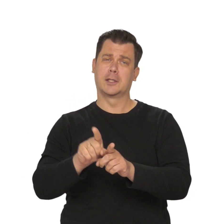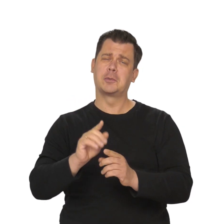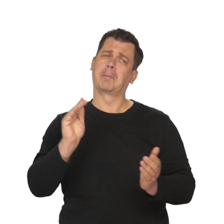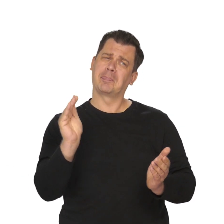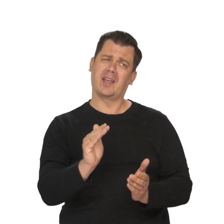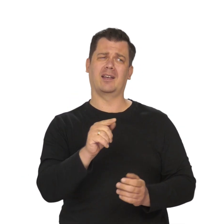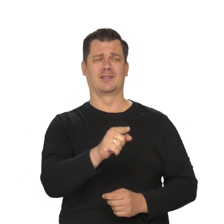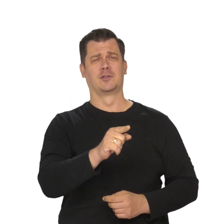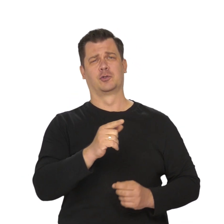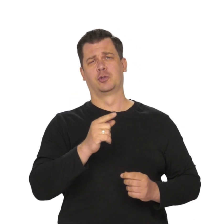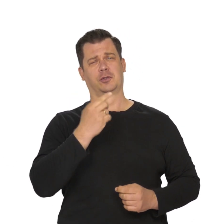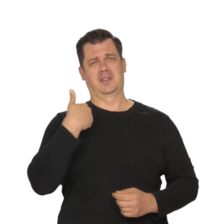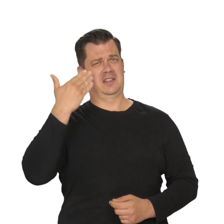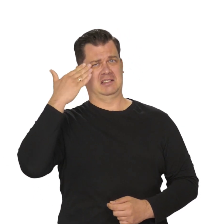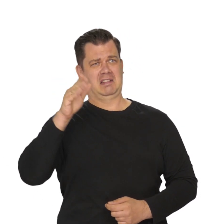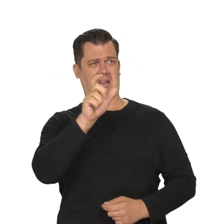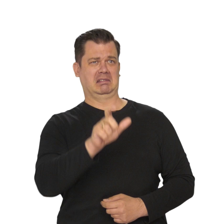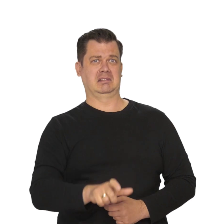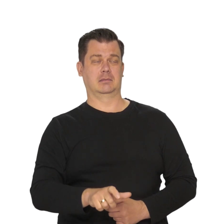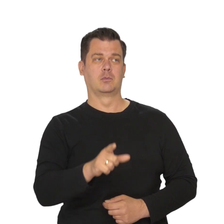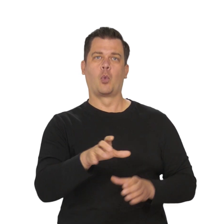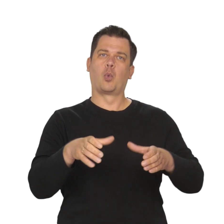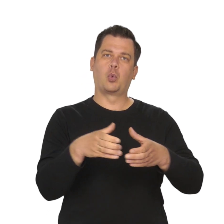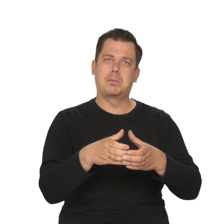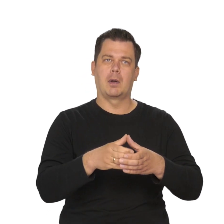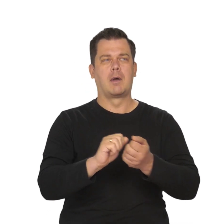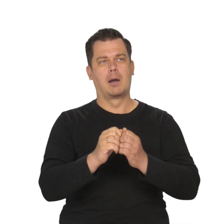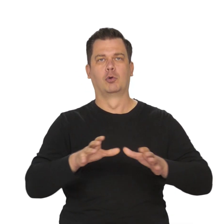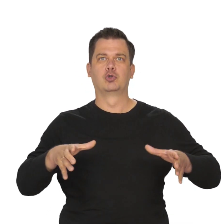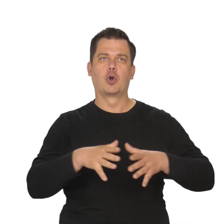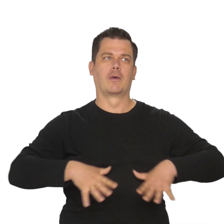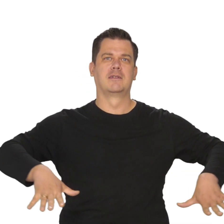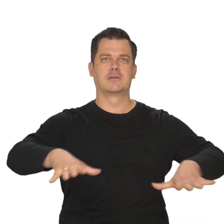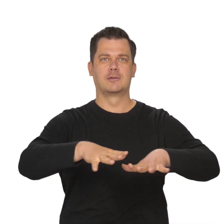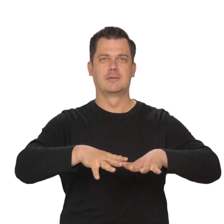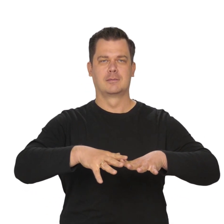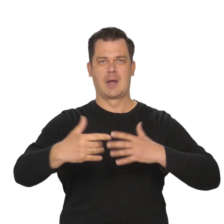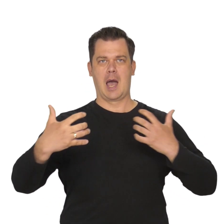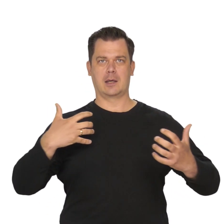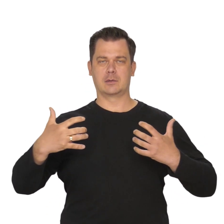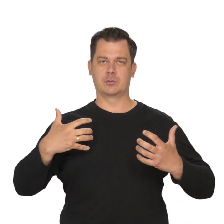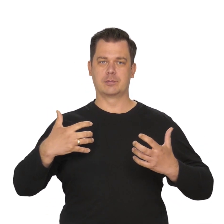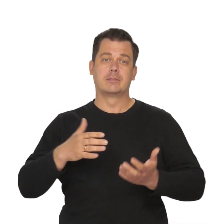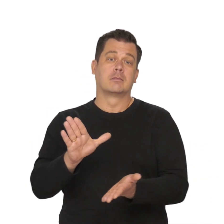ale także i mniej znanych artystach oraz grupach artystycznych czy całych środowiskach.